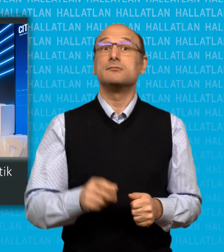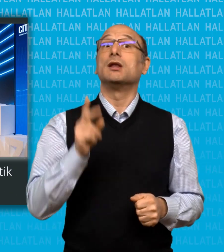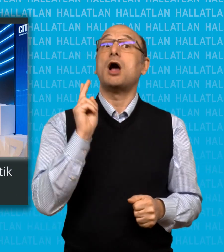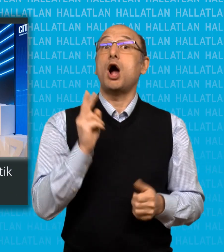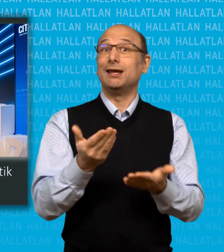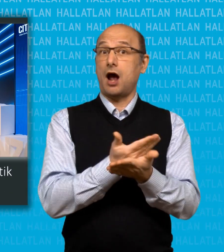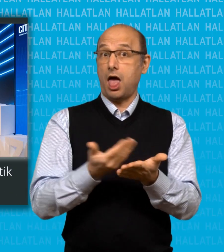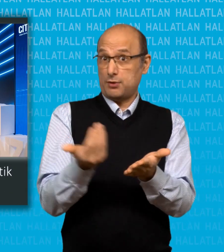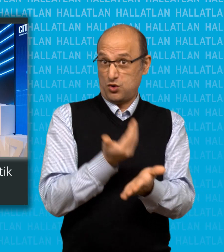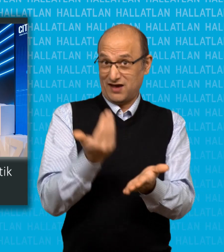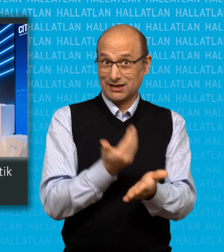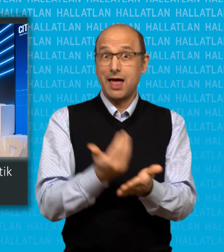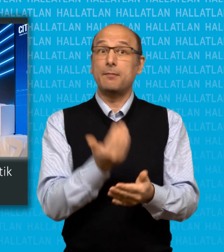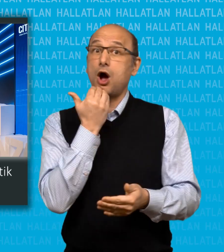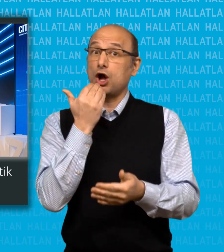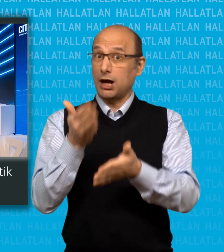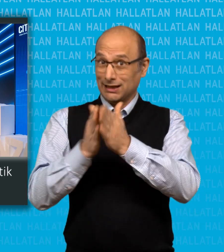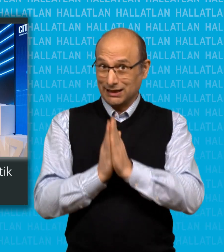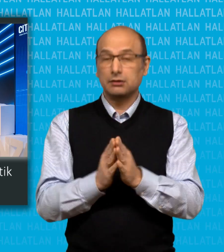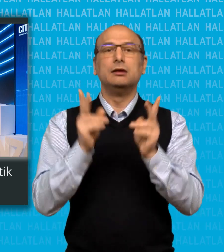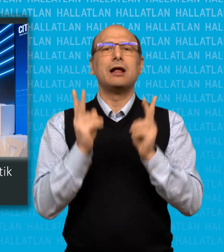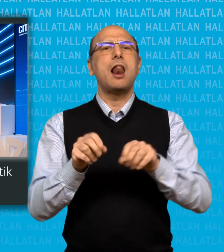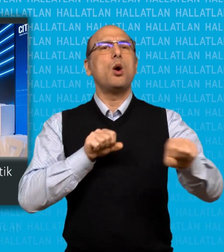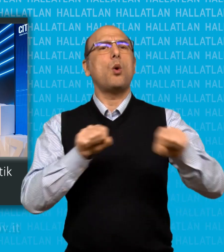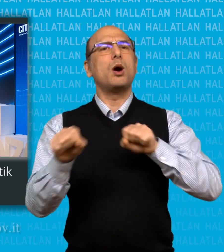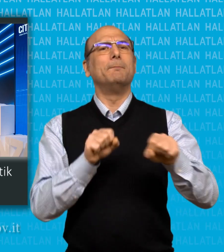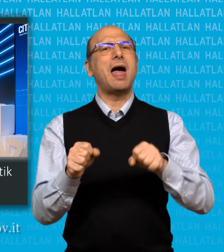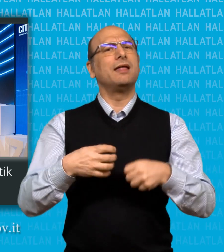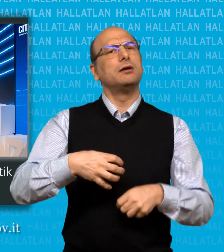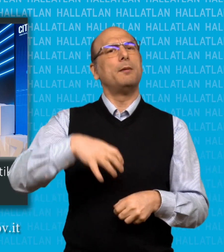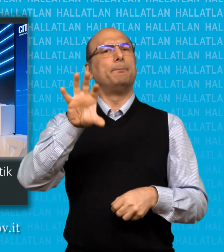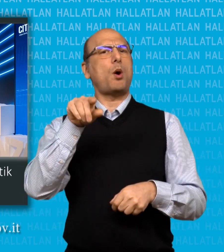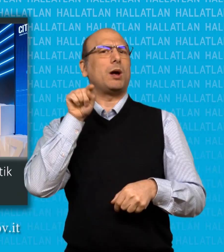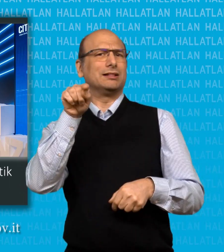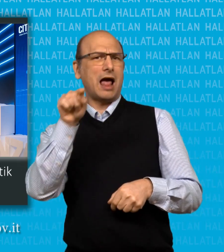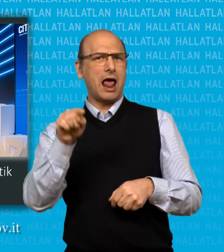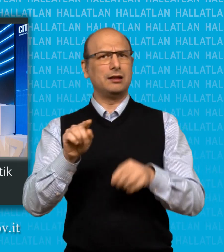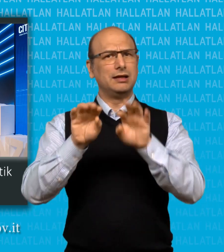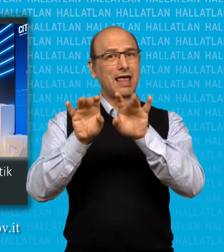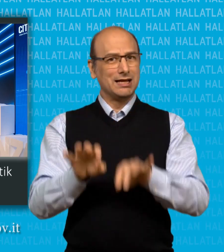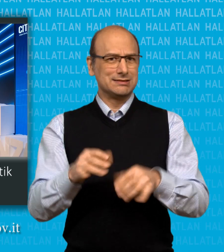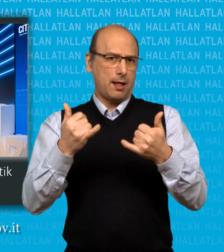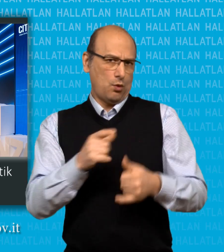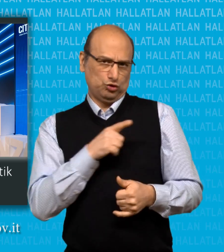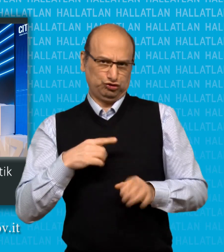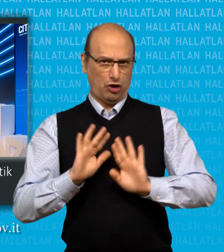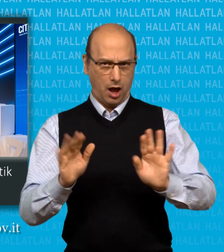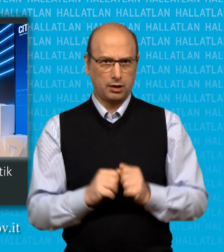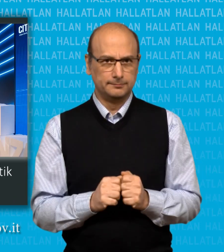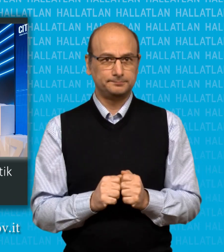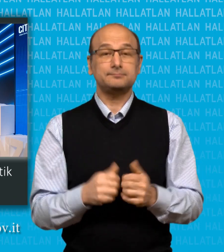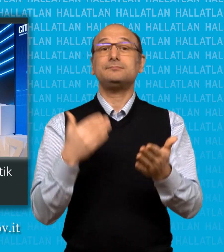A kormányportálon egyelőre csak regisztrálni lehet.